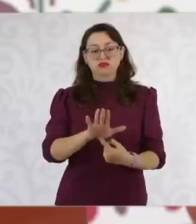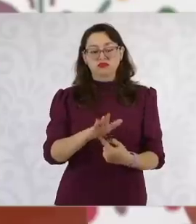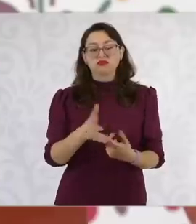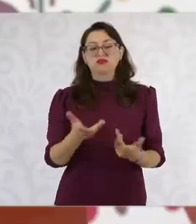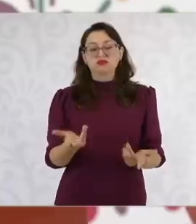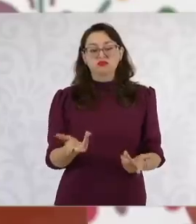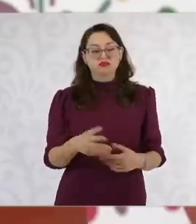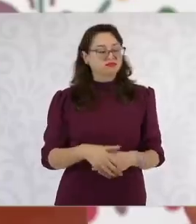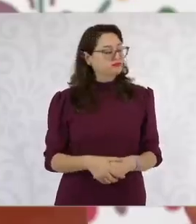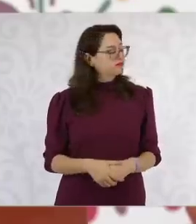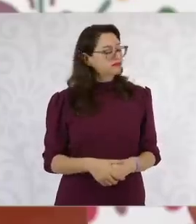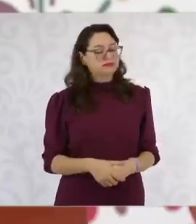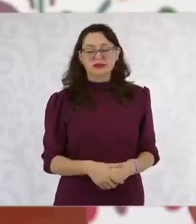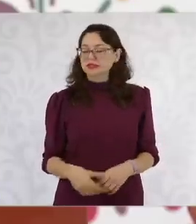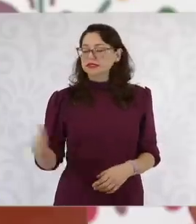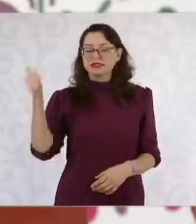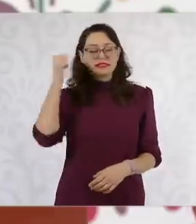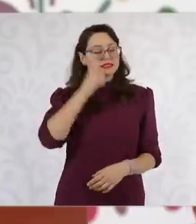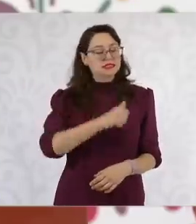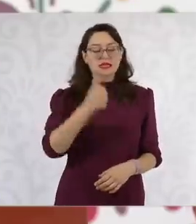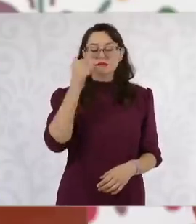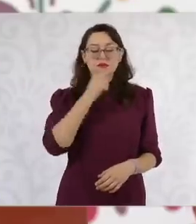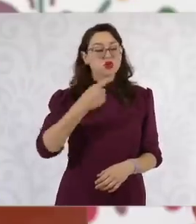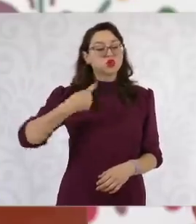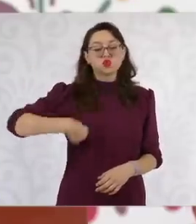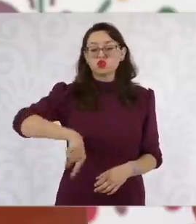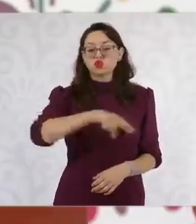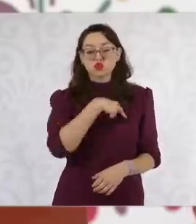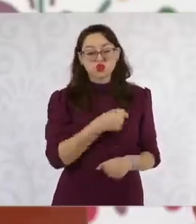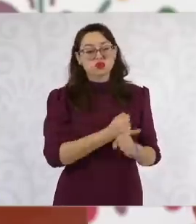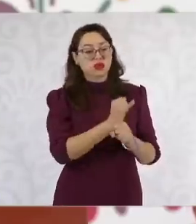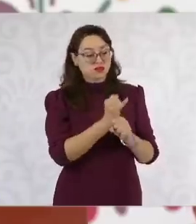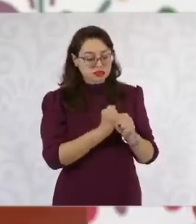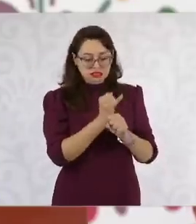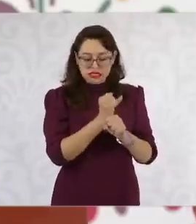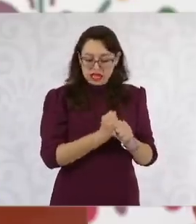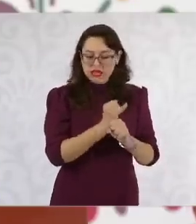Rápido y Furioso y otros que tenemos nosotros no quitamos el dedo del renglón seguimos haciendo